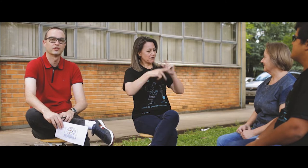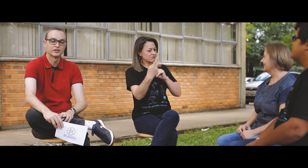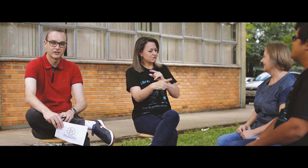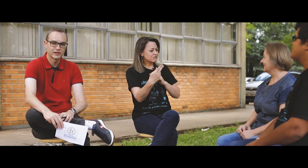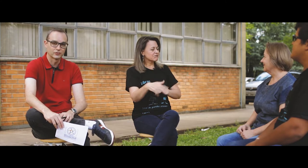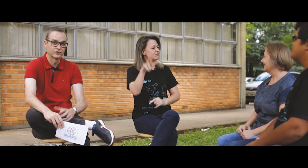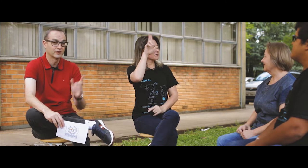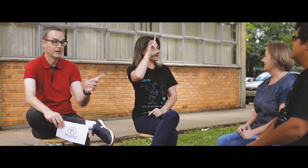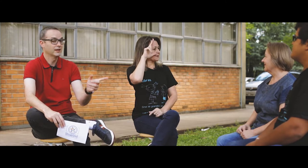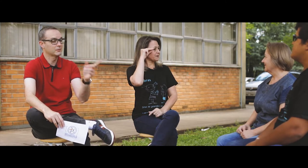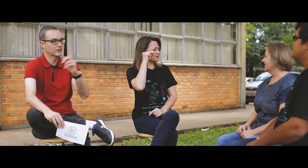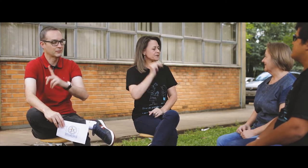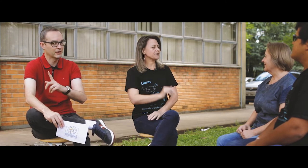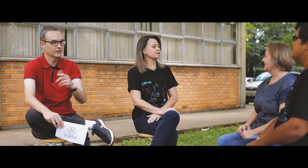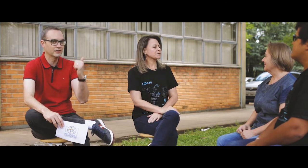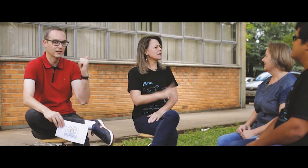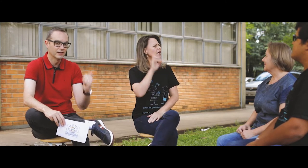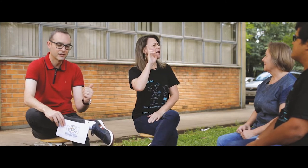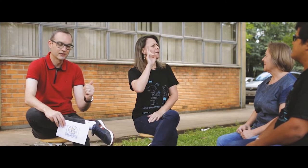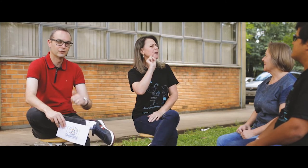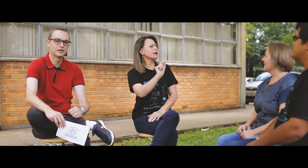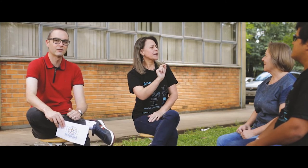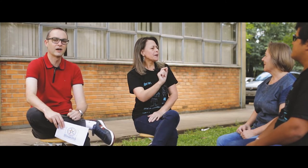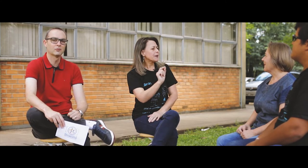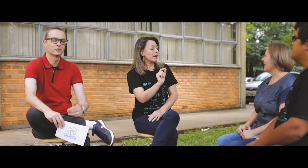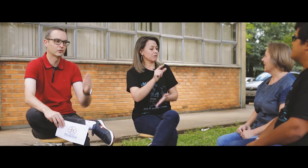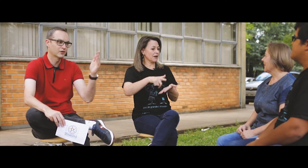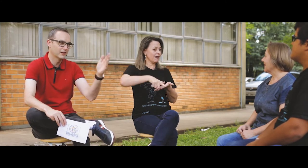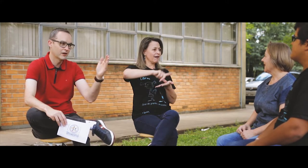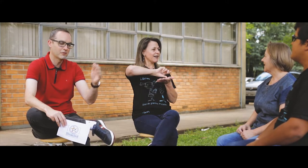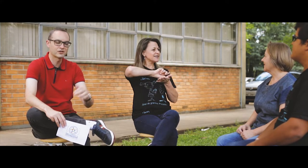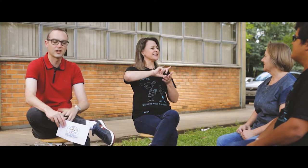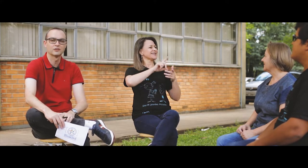Santa Cruz. Lembrando apenas que antes do intervalo o professor Eliel Machado